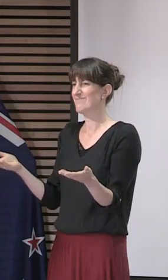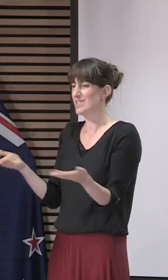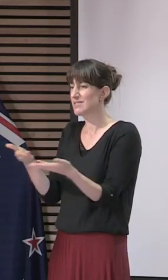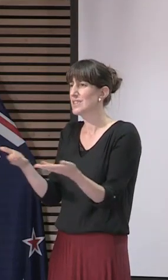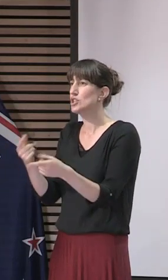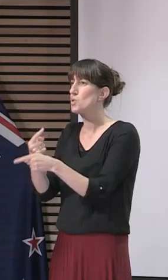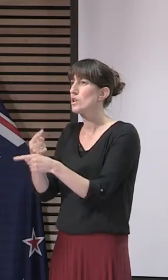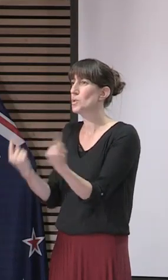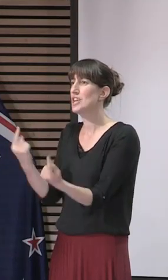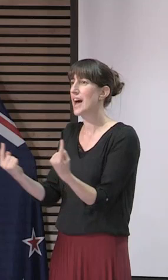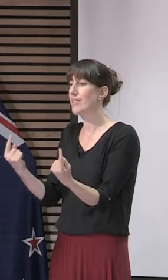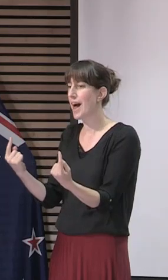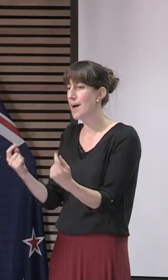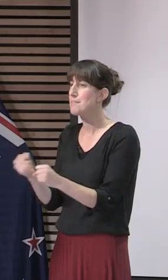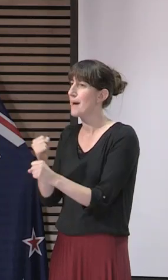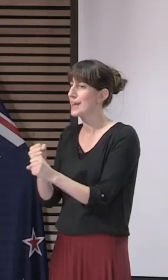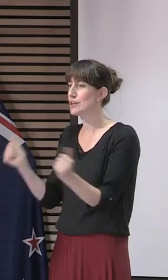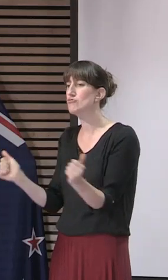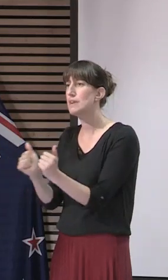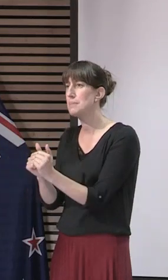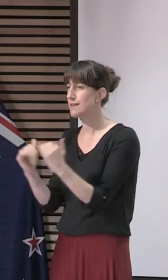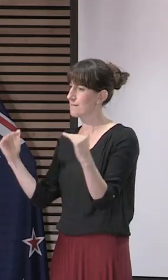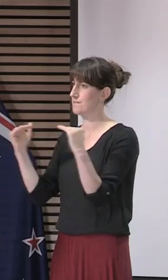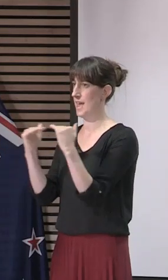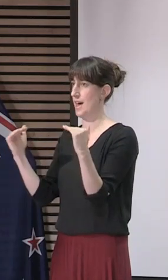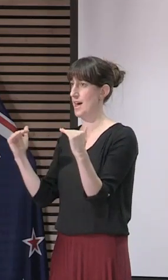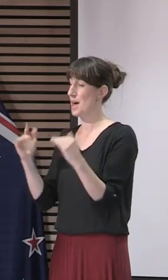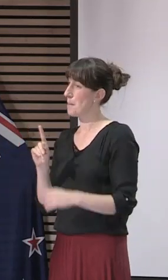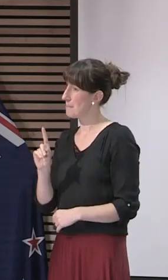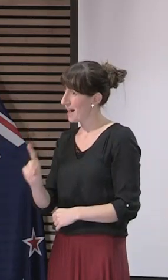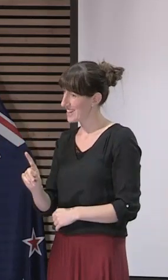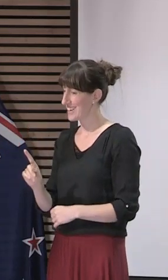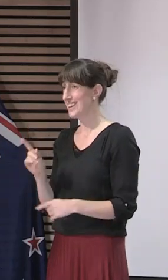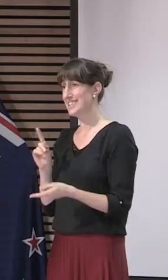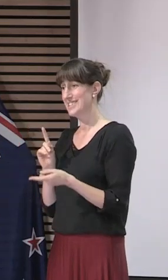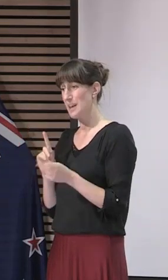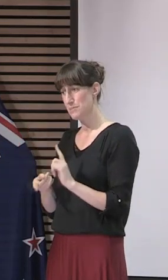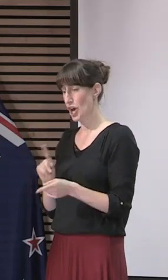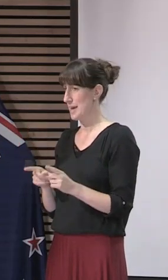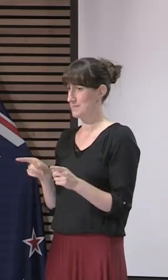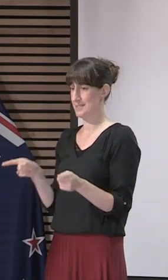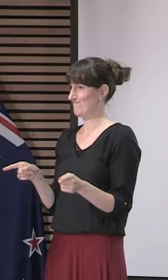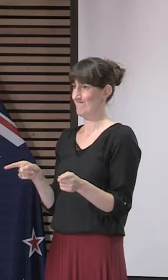taatau te whakatutu i te reti reti hokohoko, ka whakaaro au kua korero ke atu i etahi waa i konei. Kua tono tatou ki nga kaihokohoko riihi me nga